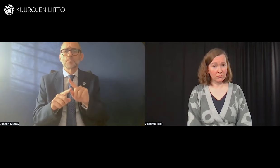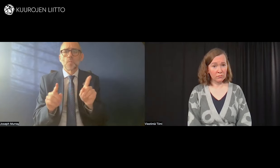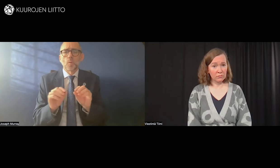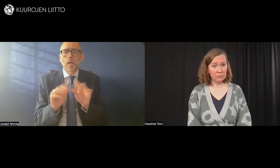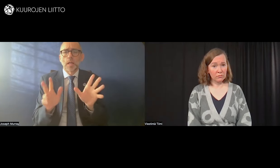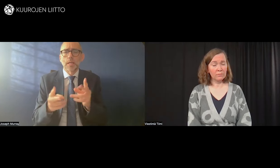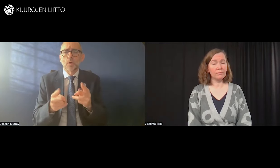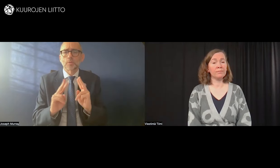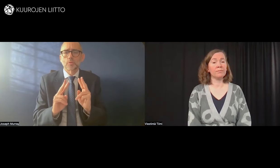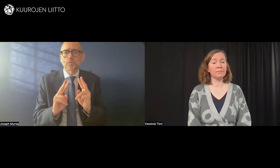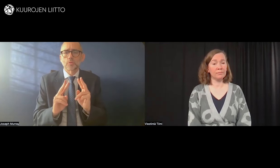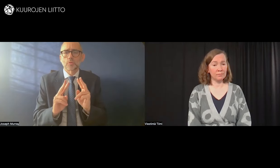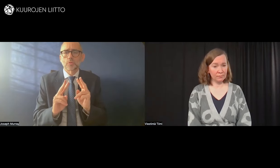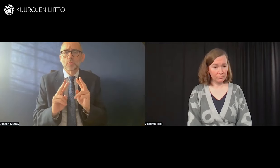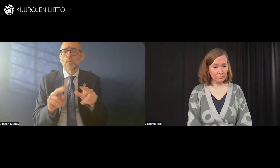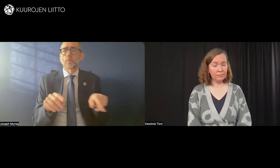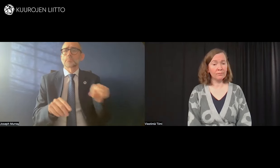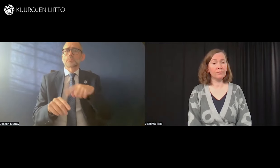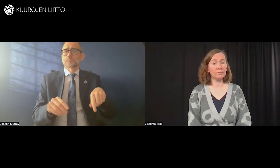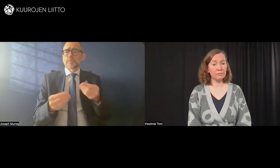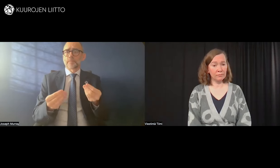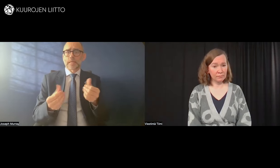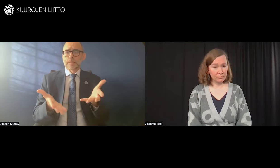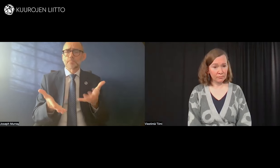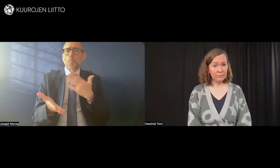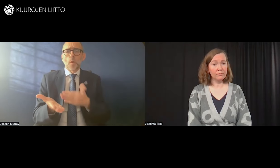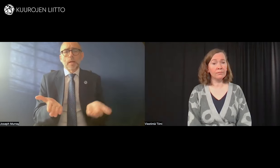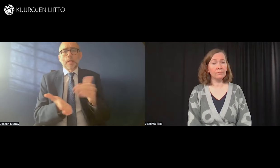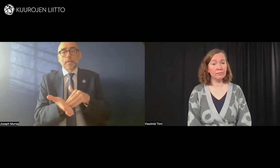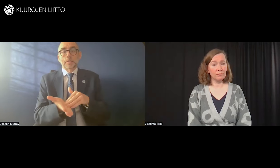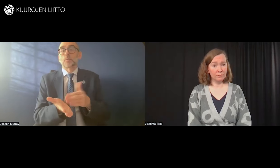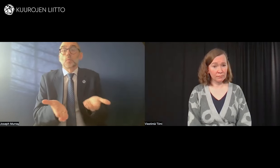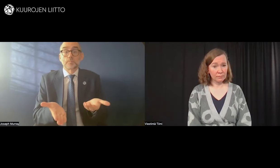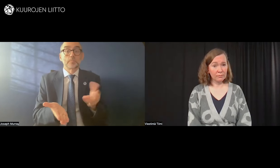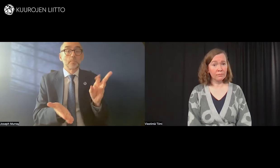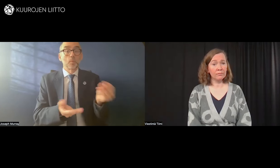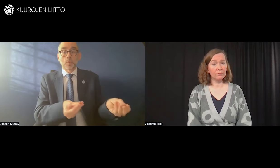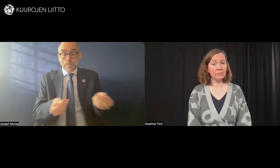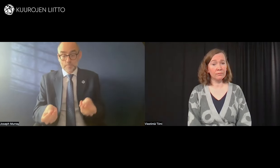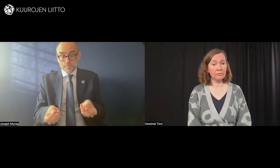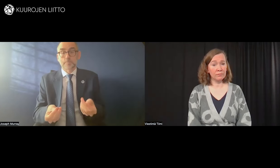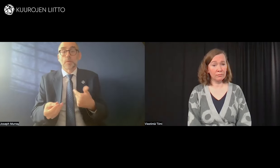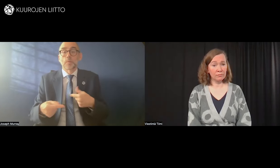Siihen ei saatu selvää vastausta. Tämän seurauksena aiheesta haluttiin keskustella uudestaan.